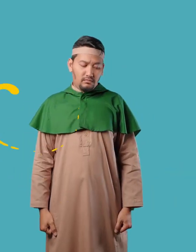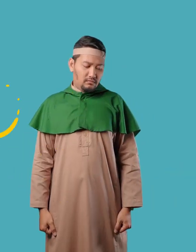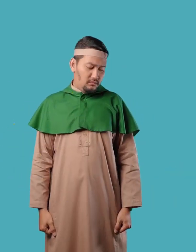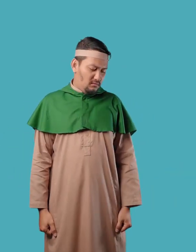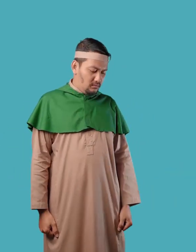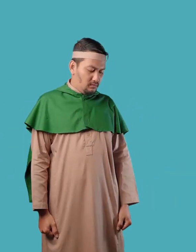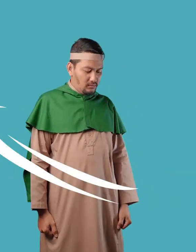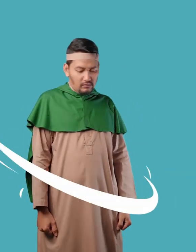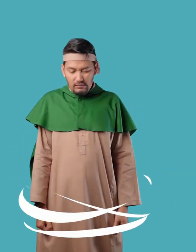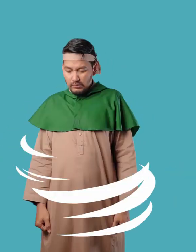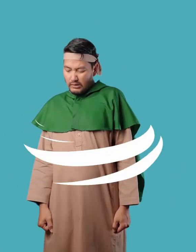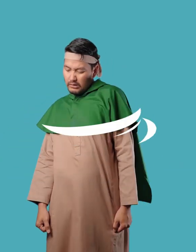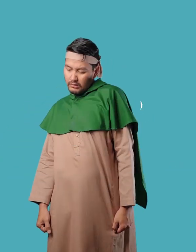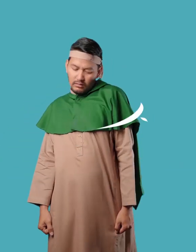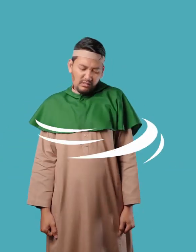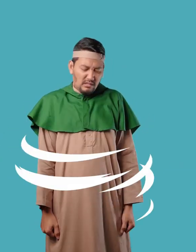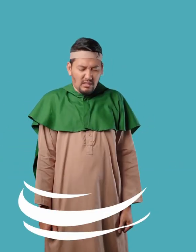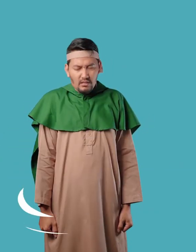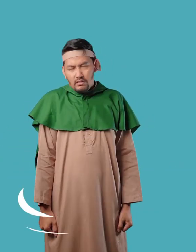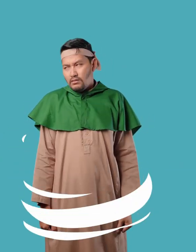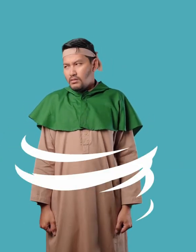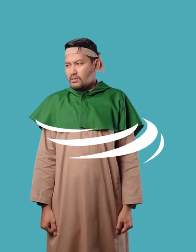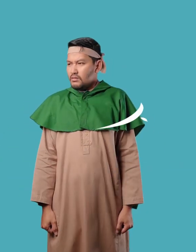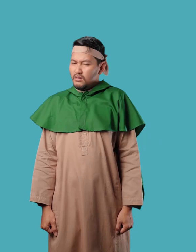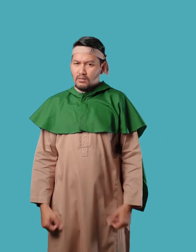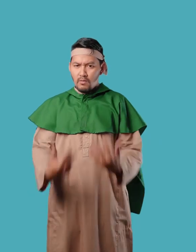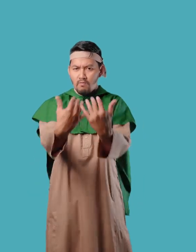Namun, Nabi Ibrahim yakin Allah akan menolongnya